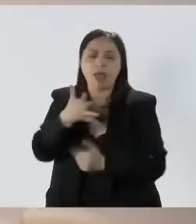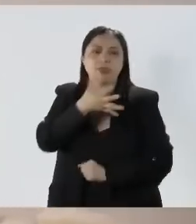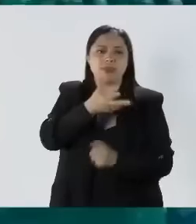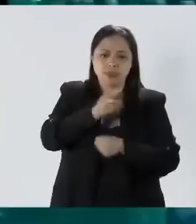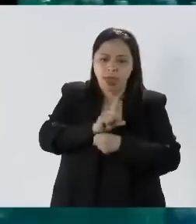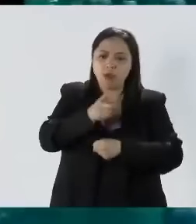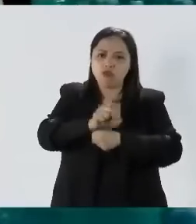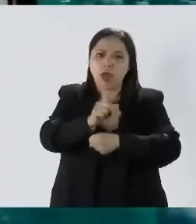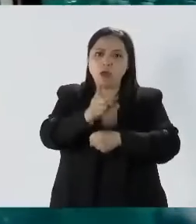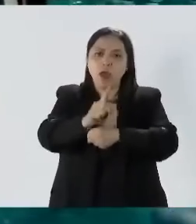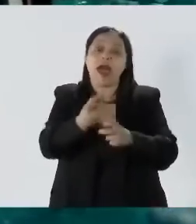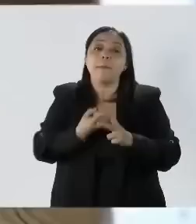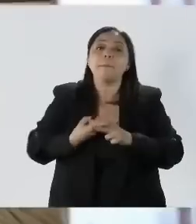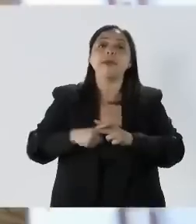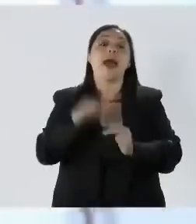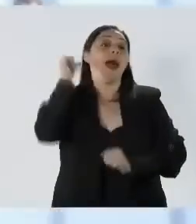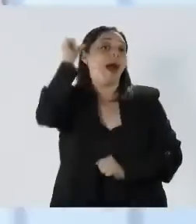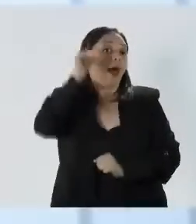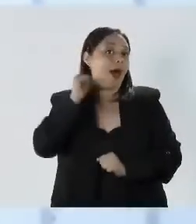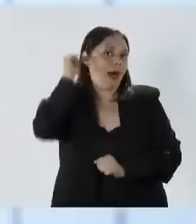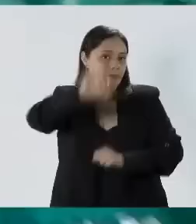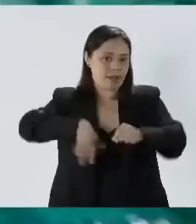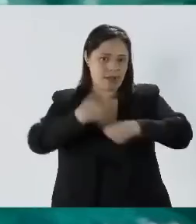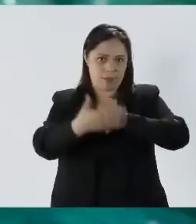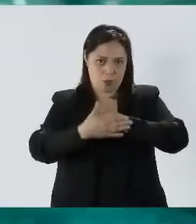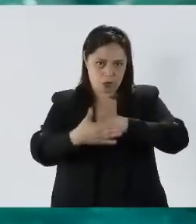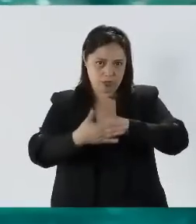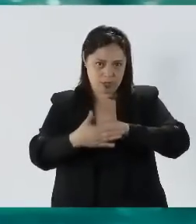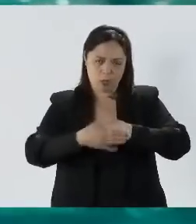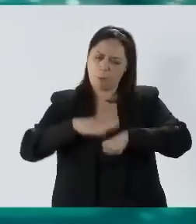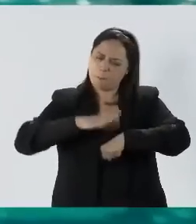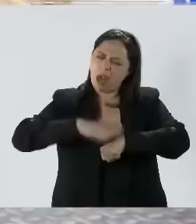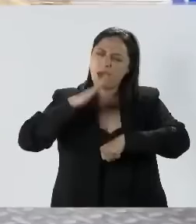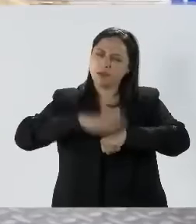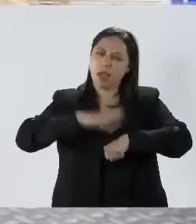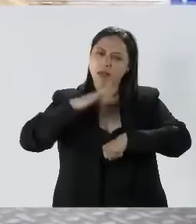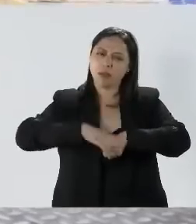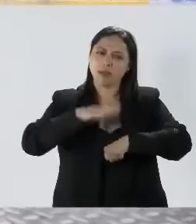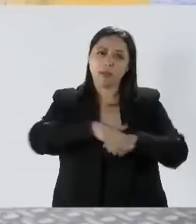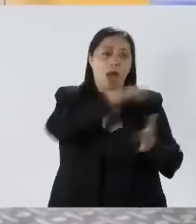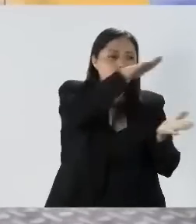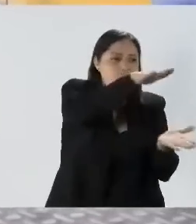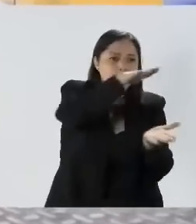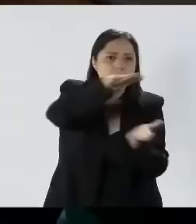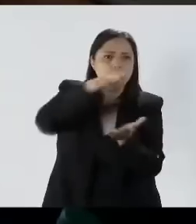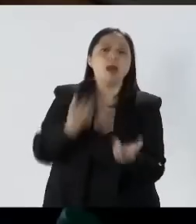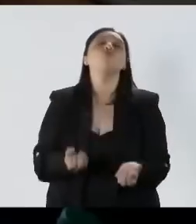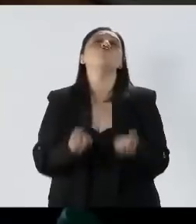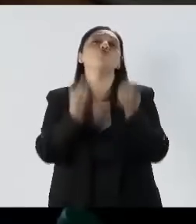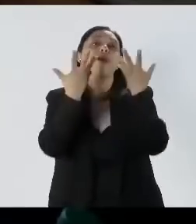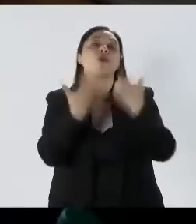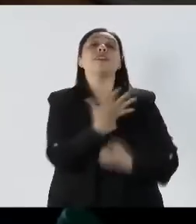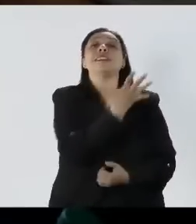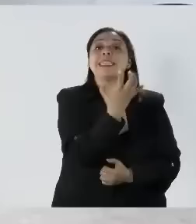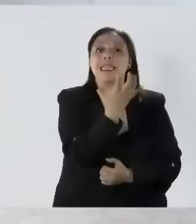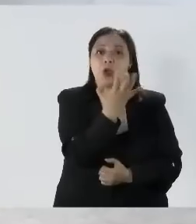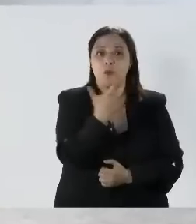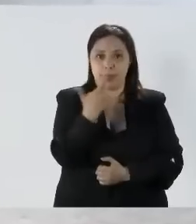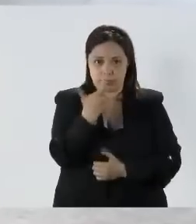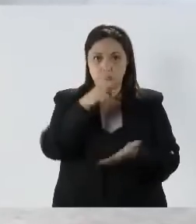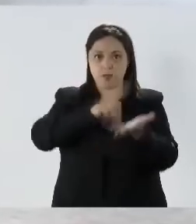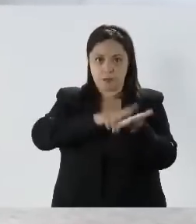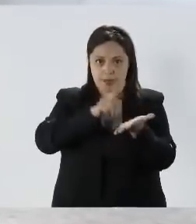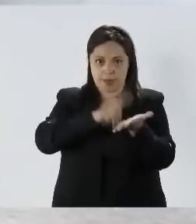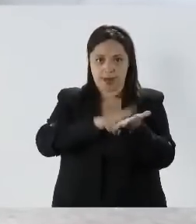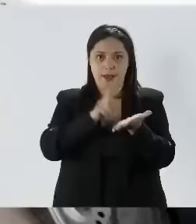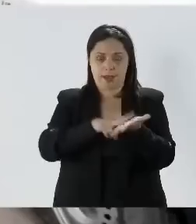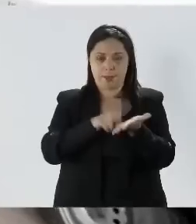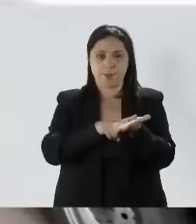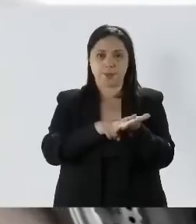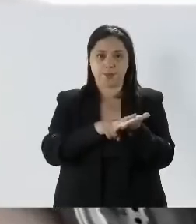de este ao año y seguirá creciendo cada garrafón tiene un costo de 5 pes y se ha hecho ya más de